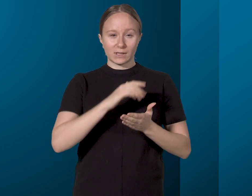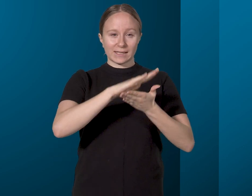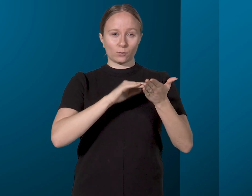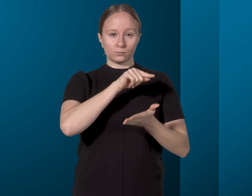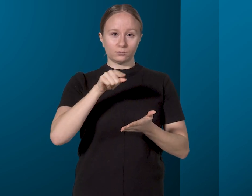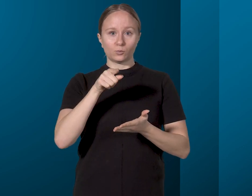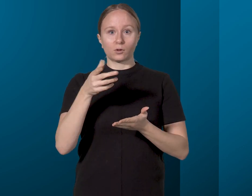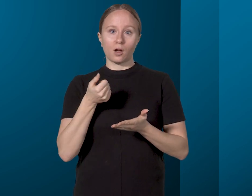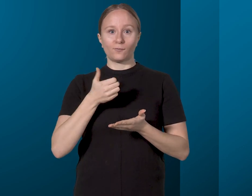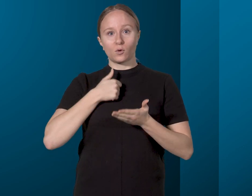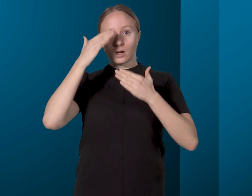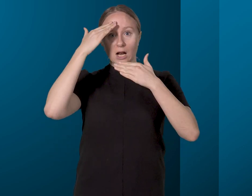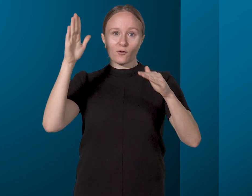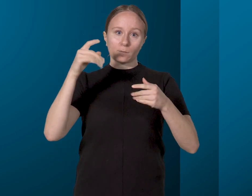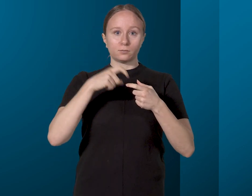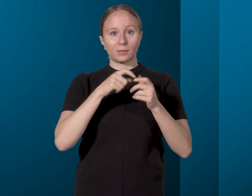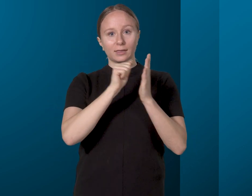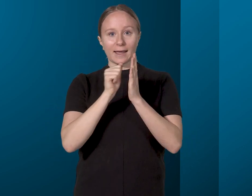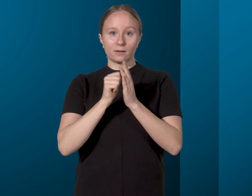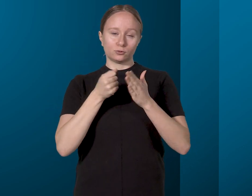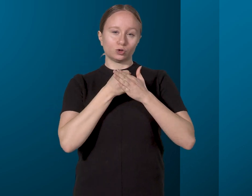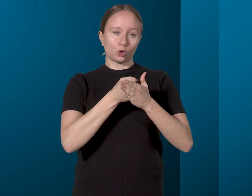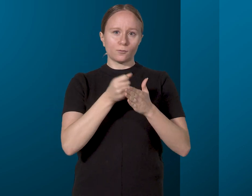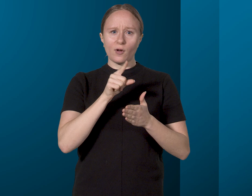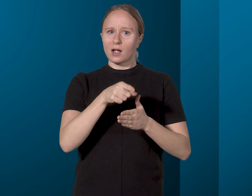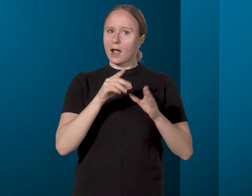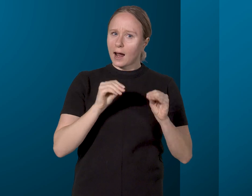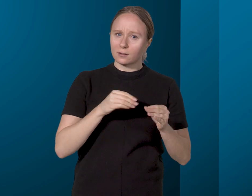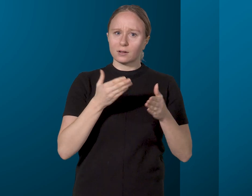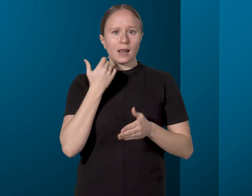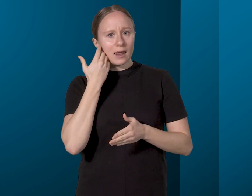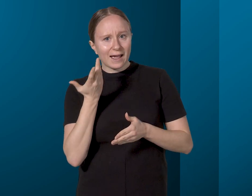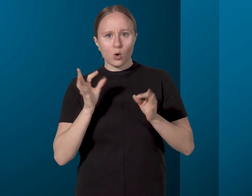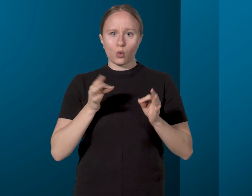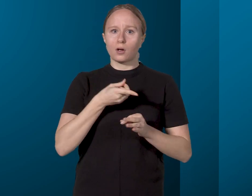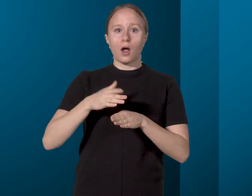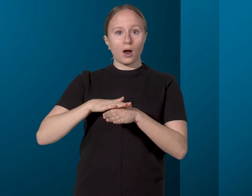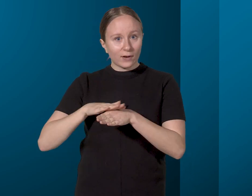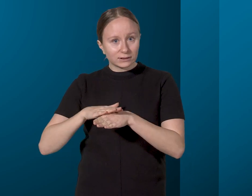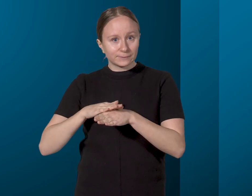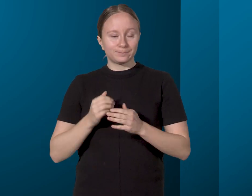På sidorna kan du få information om vad tecken som stöd är, - samt när och hur de används.